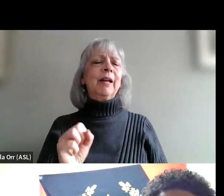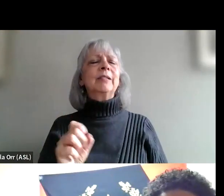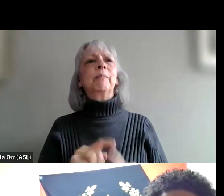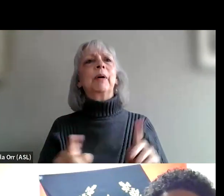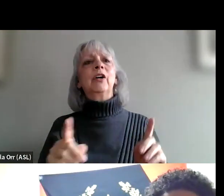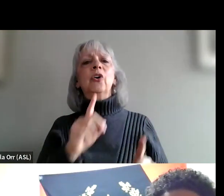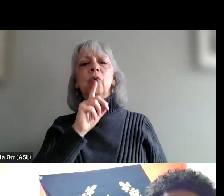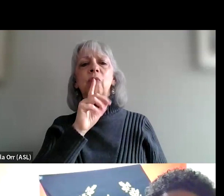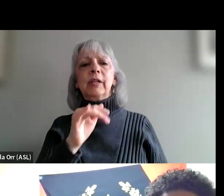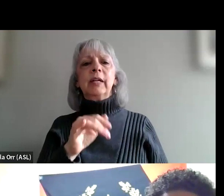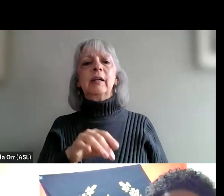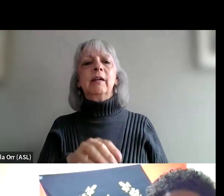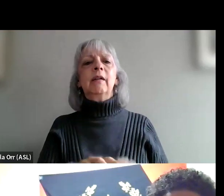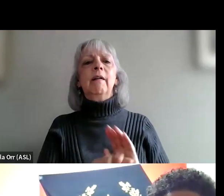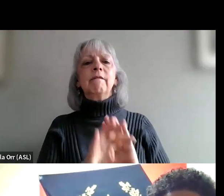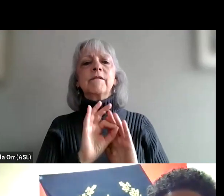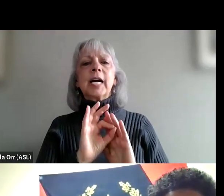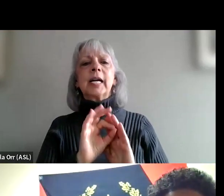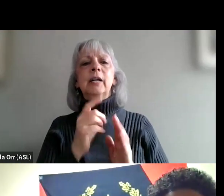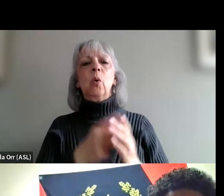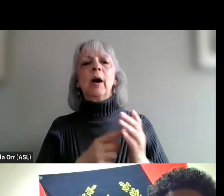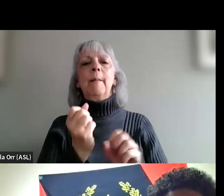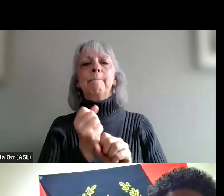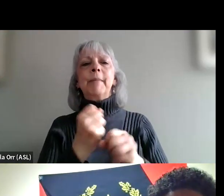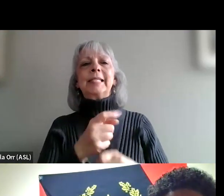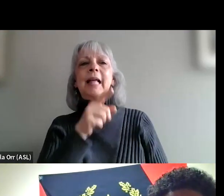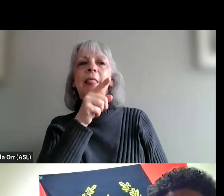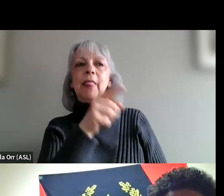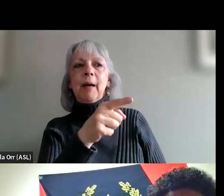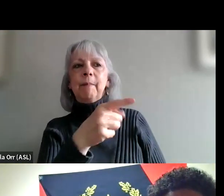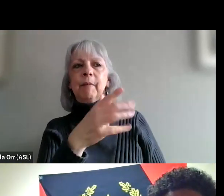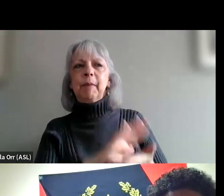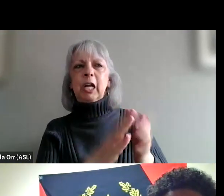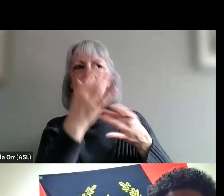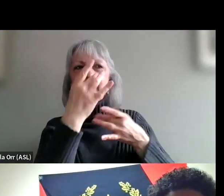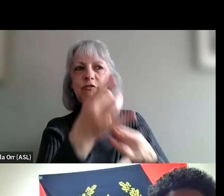es encontrar lo que les interesa. Y eso es parte de la construcción de esa relación.